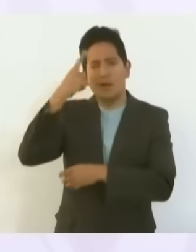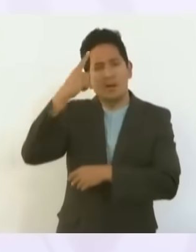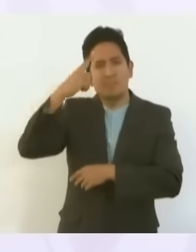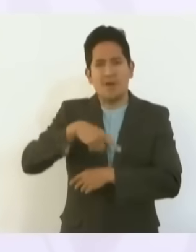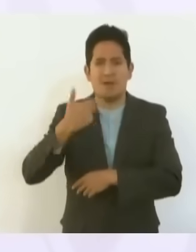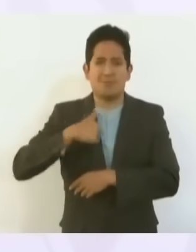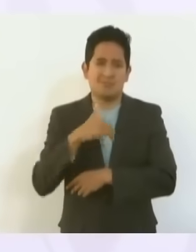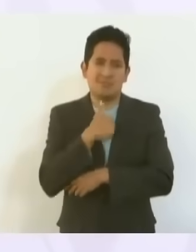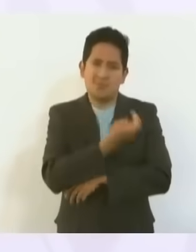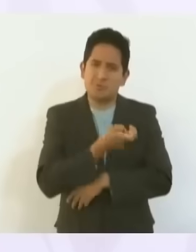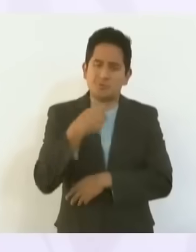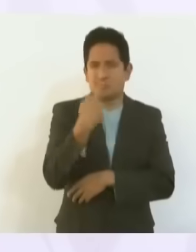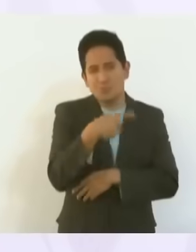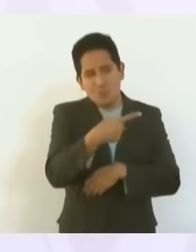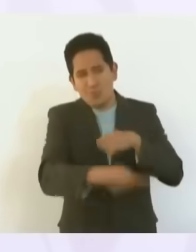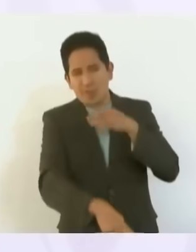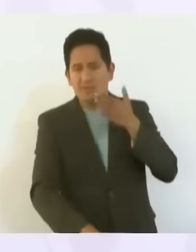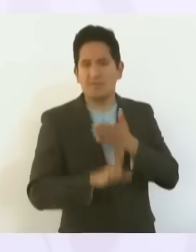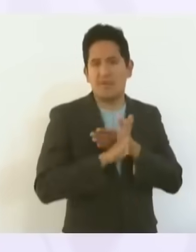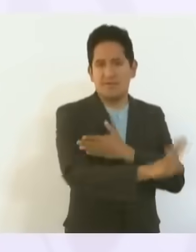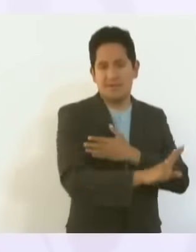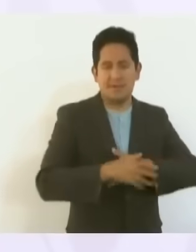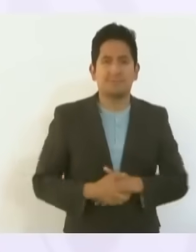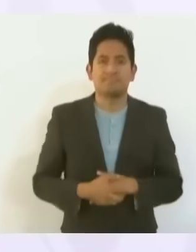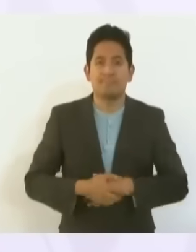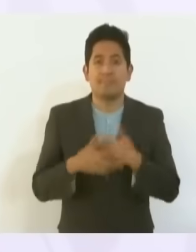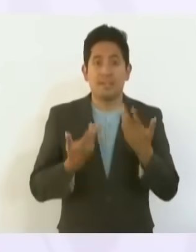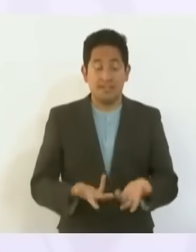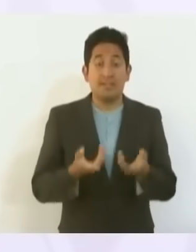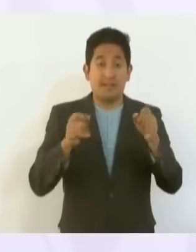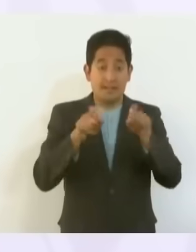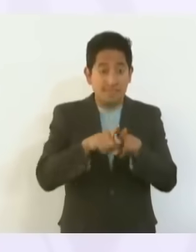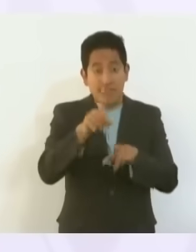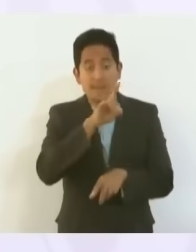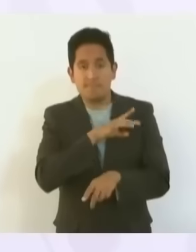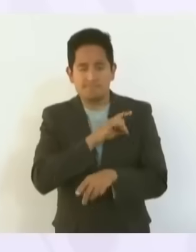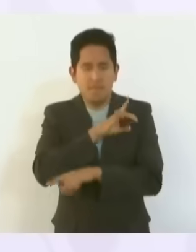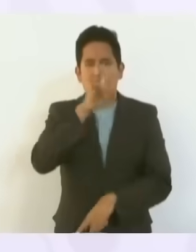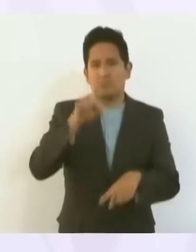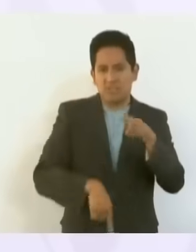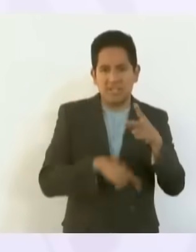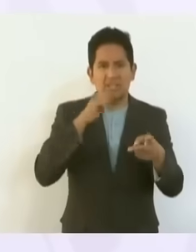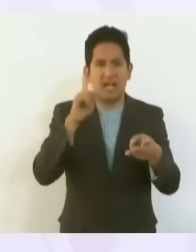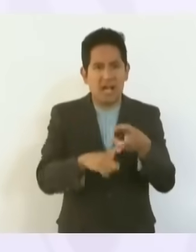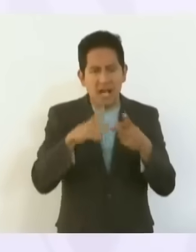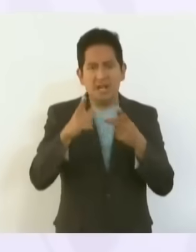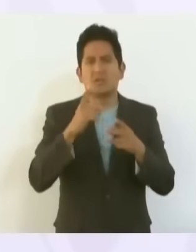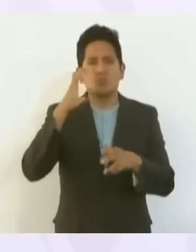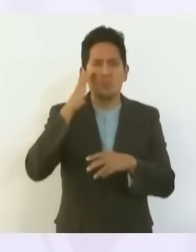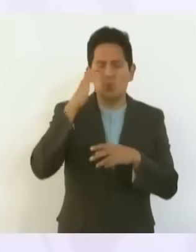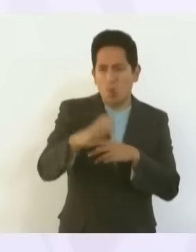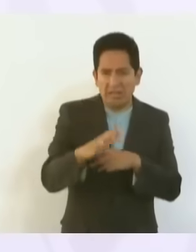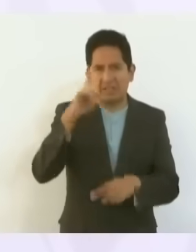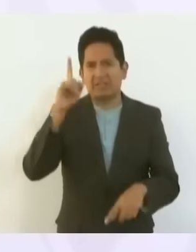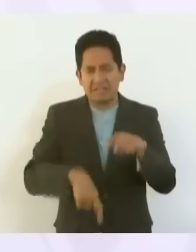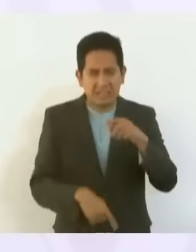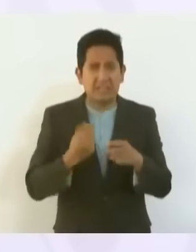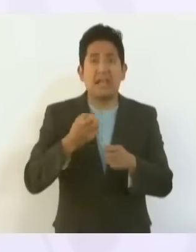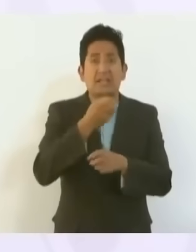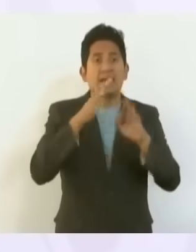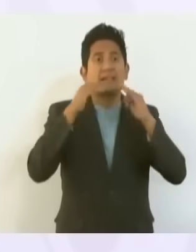solo desactiva armas, desactiva miedos, desactiva tragedias y activa la conciencia colectiva. Es la